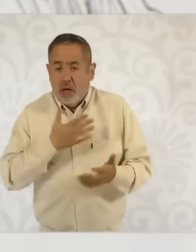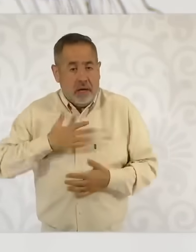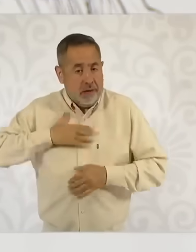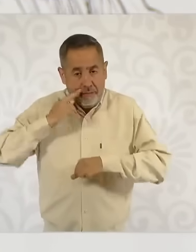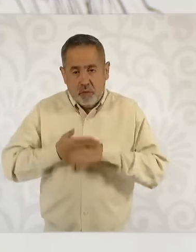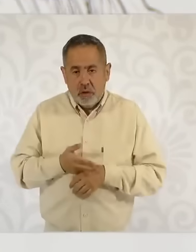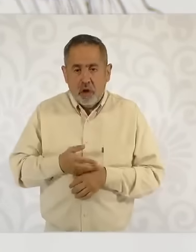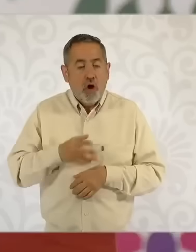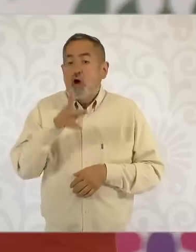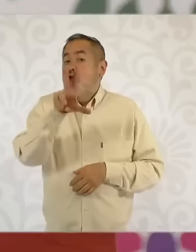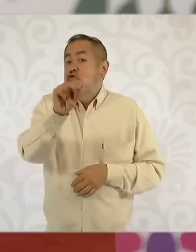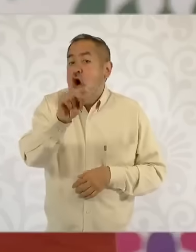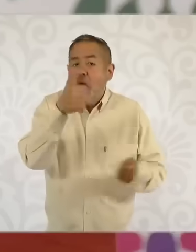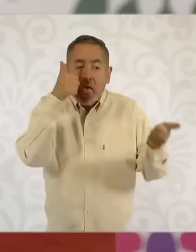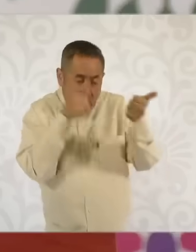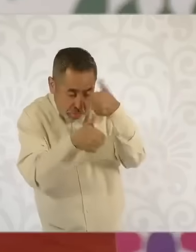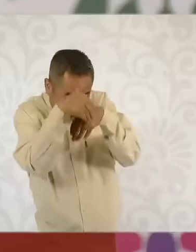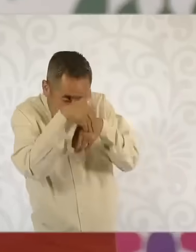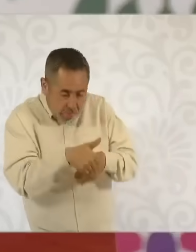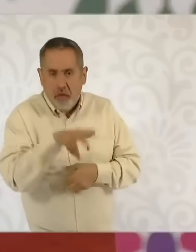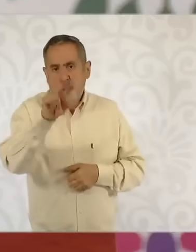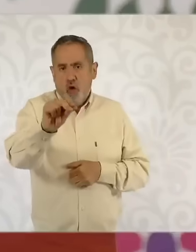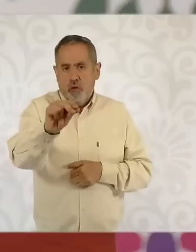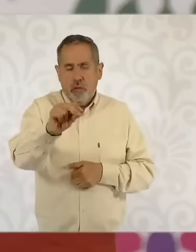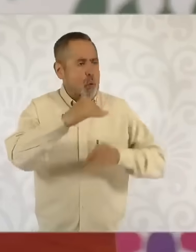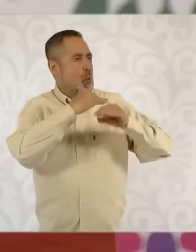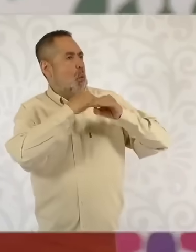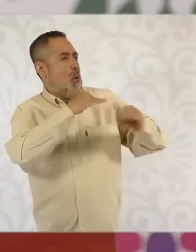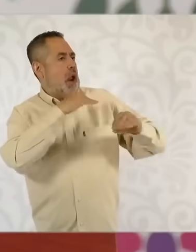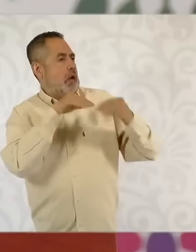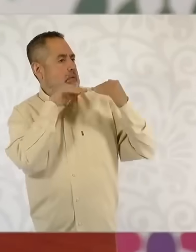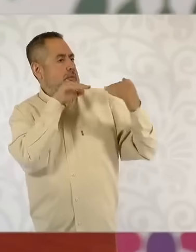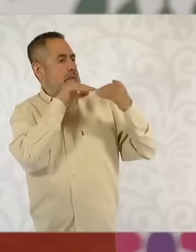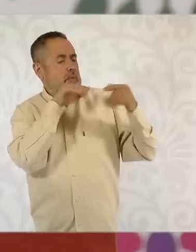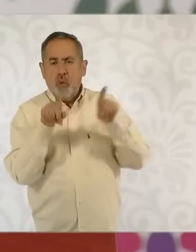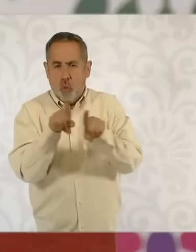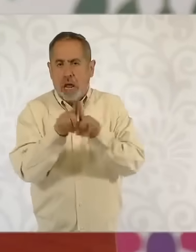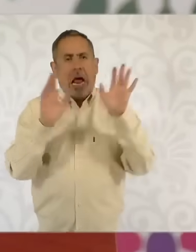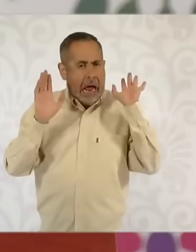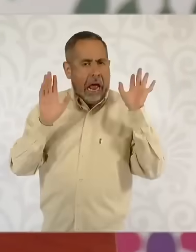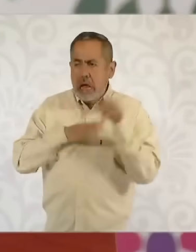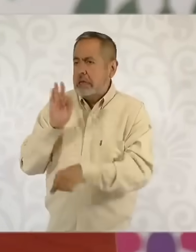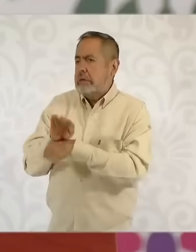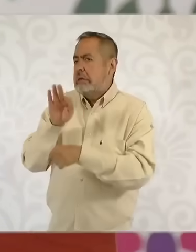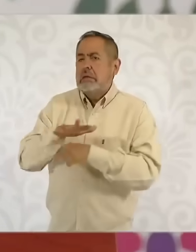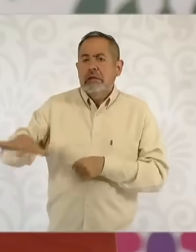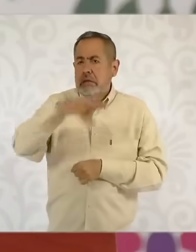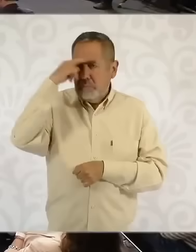sin subordinación siempre como iguales y defendiendo al pueblo de México Presidenta